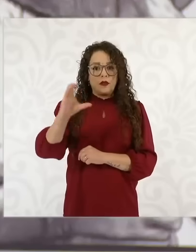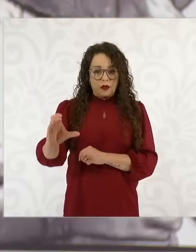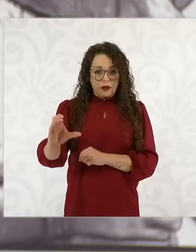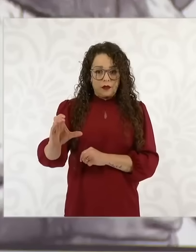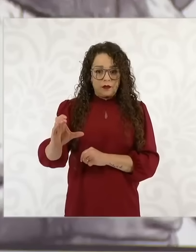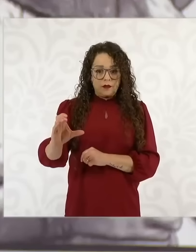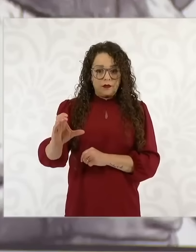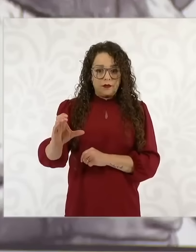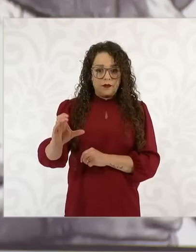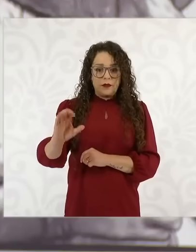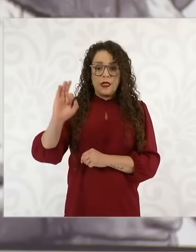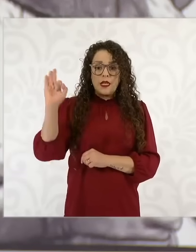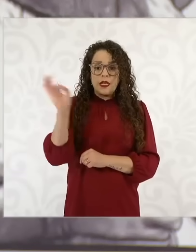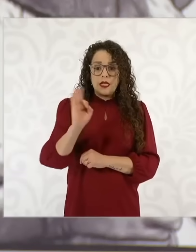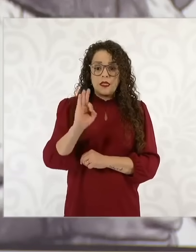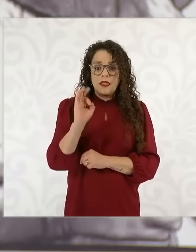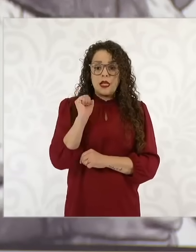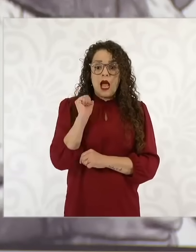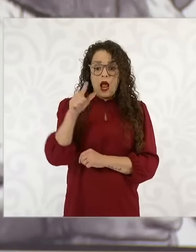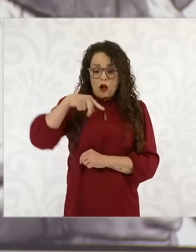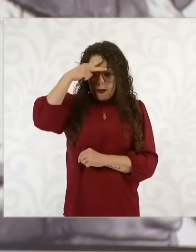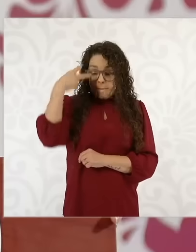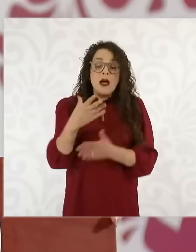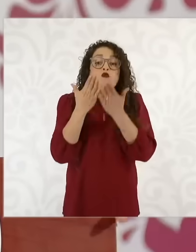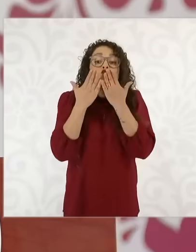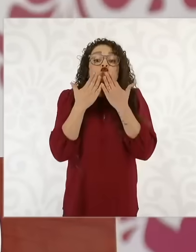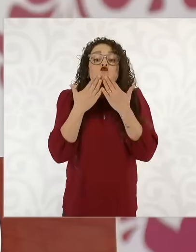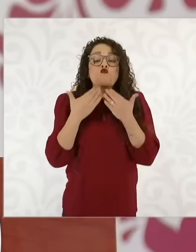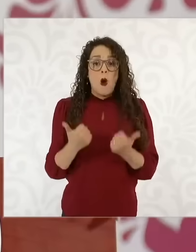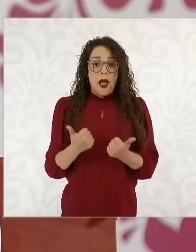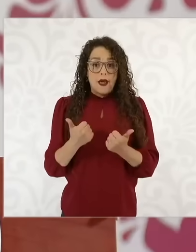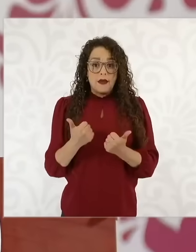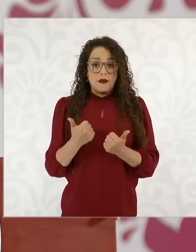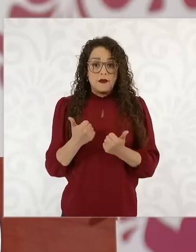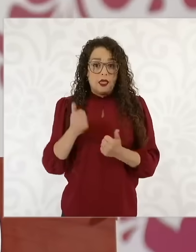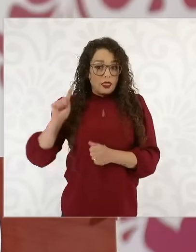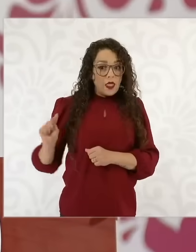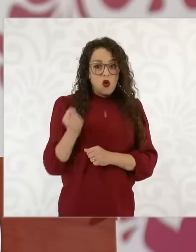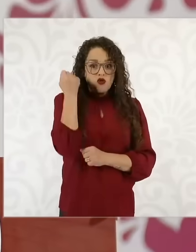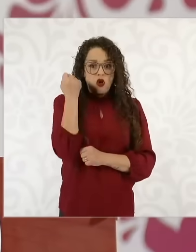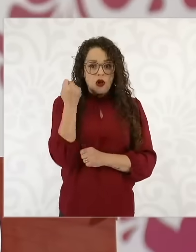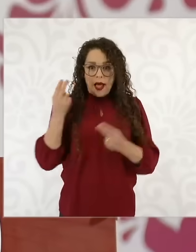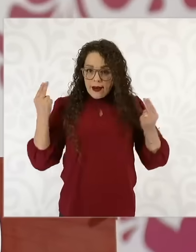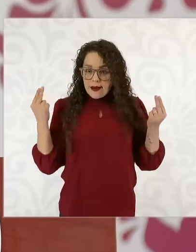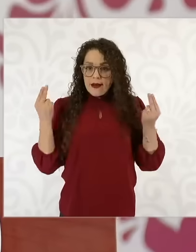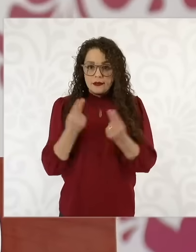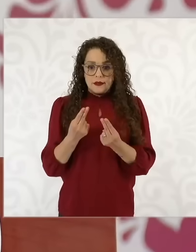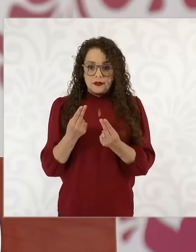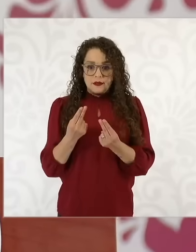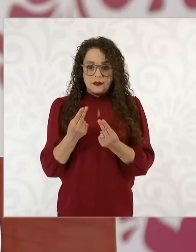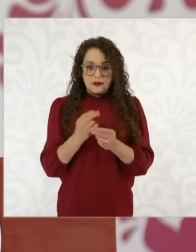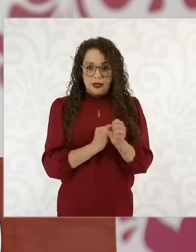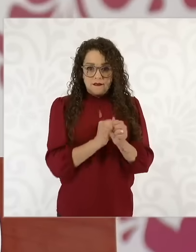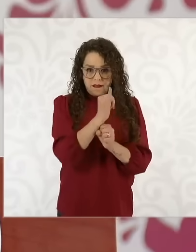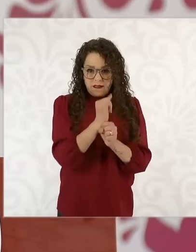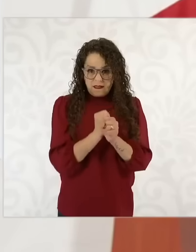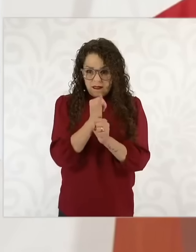en caso de requerir un equipo que no tiene México para poder eh tener información.